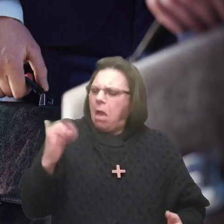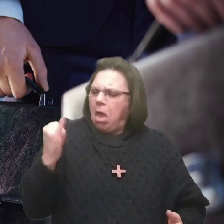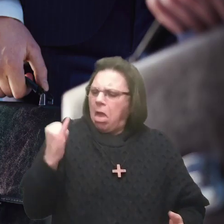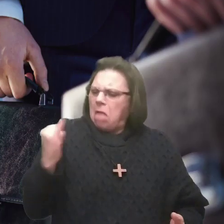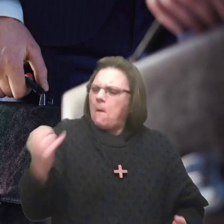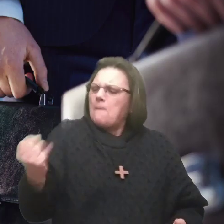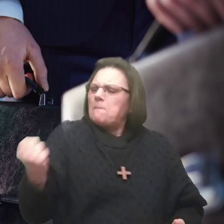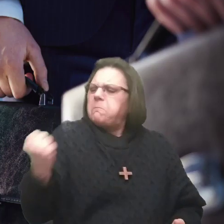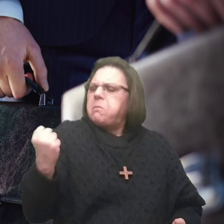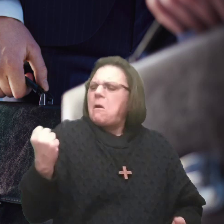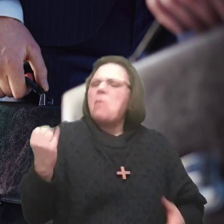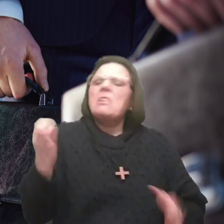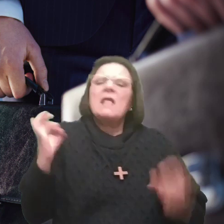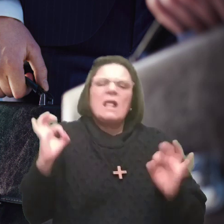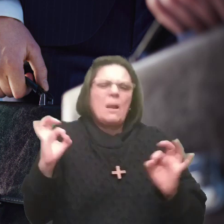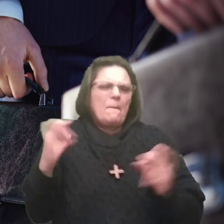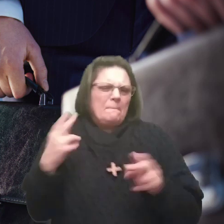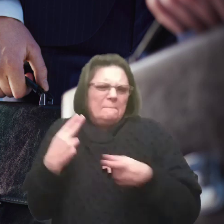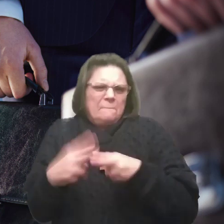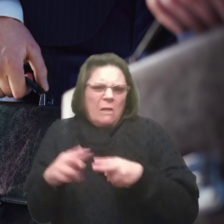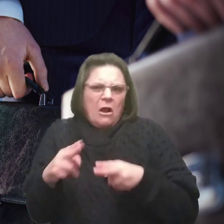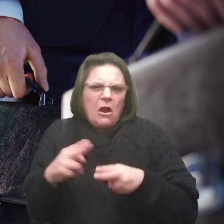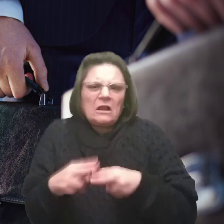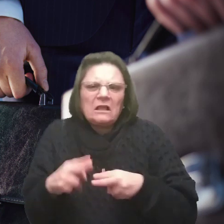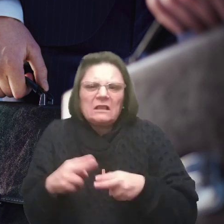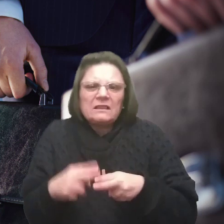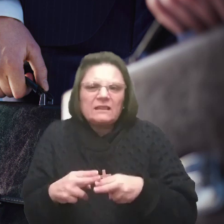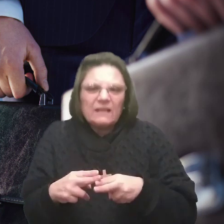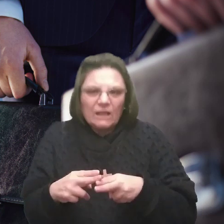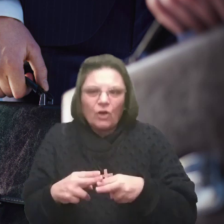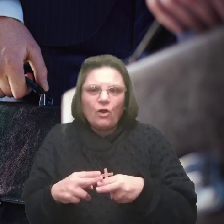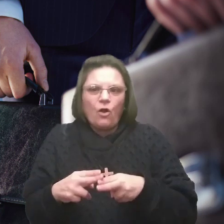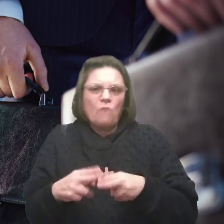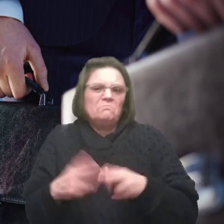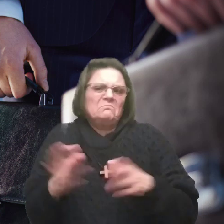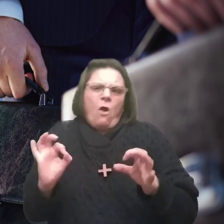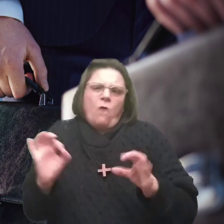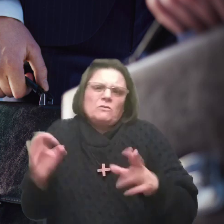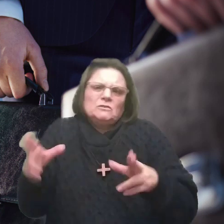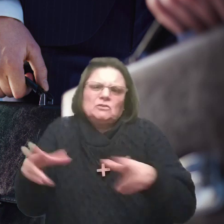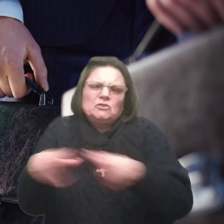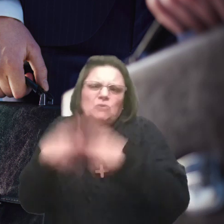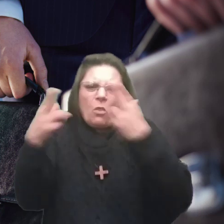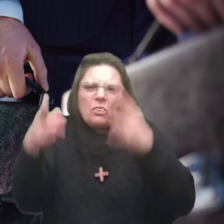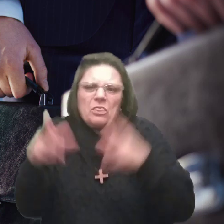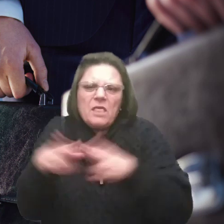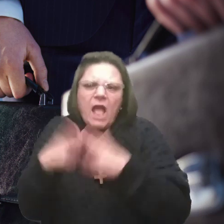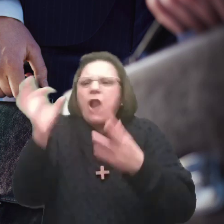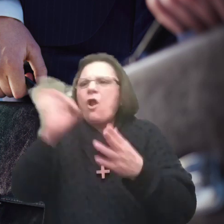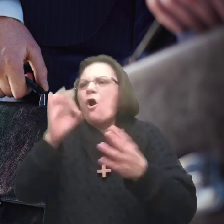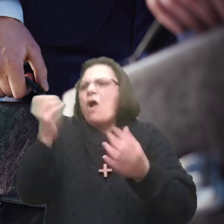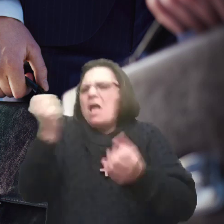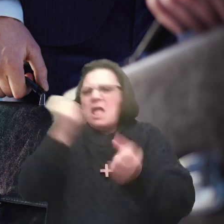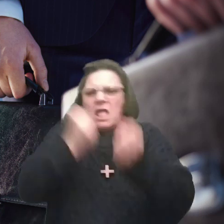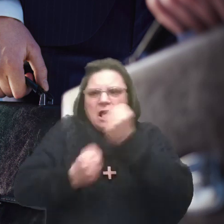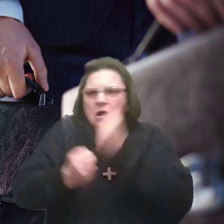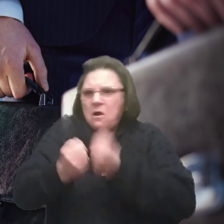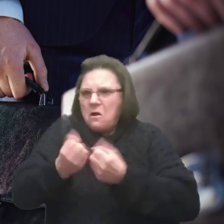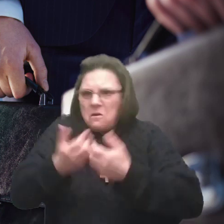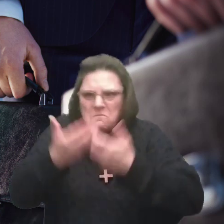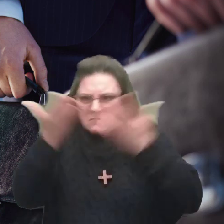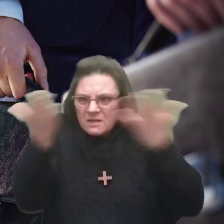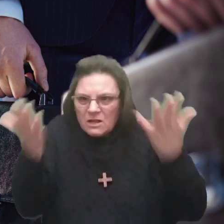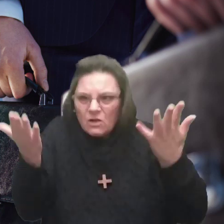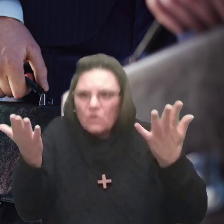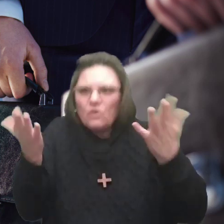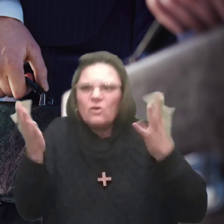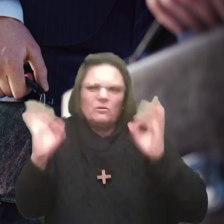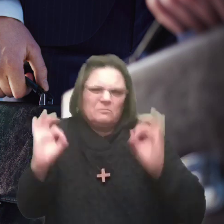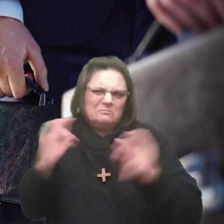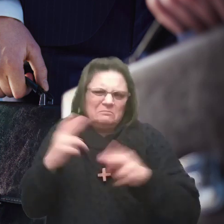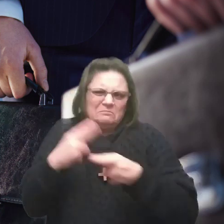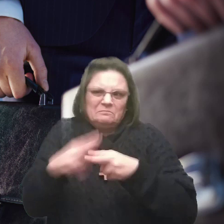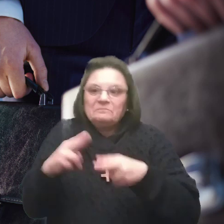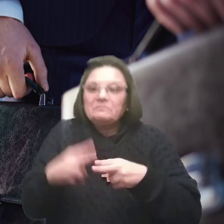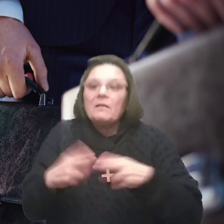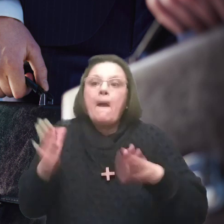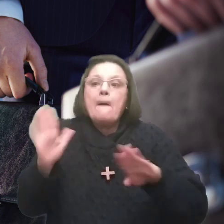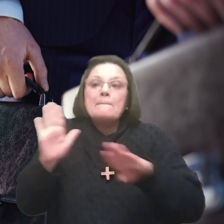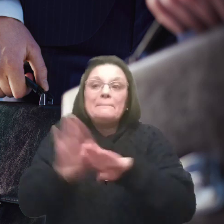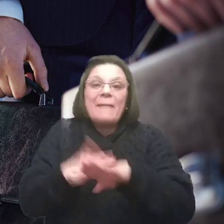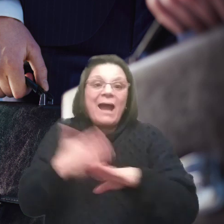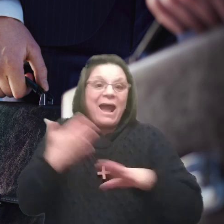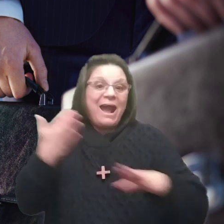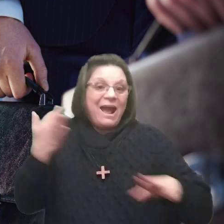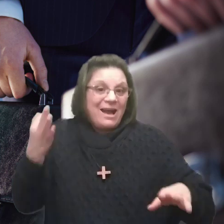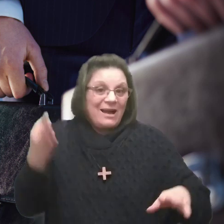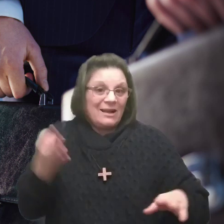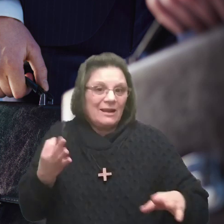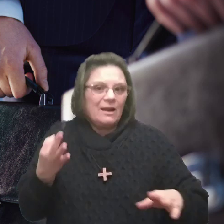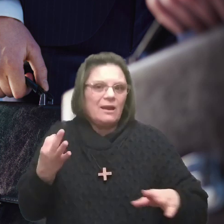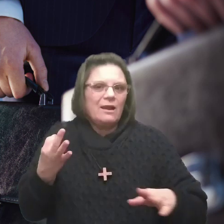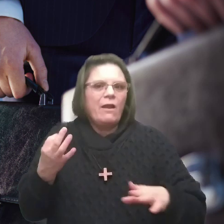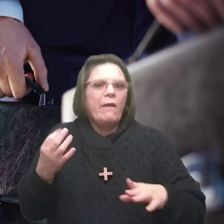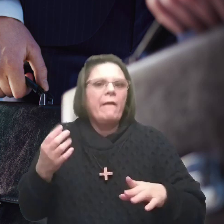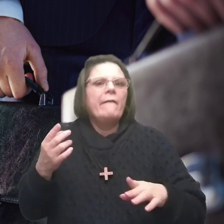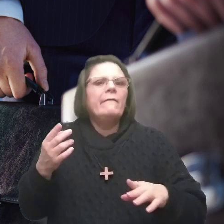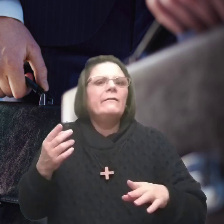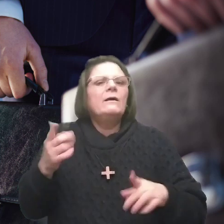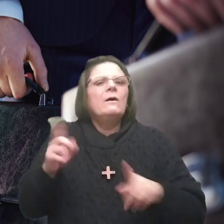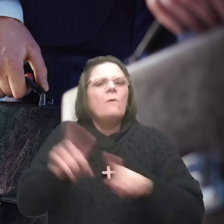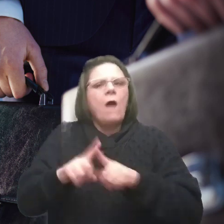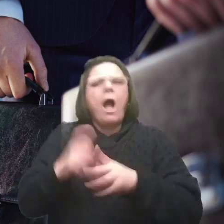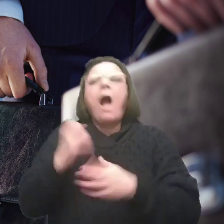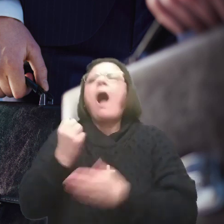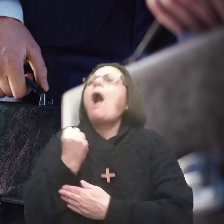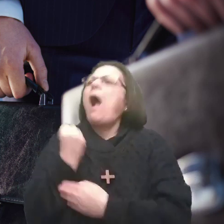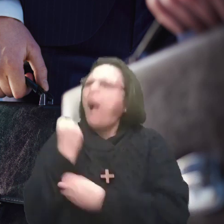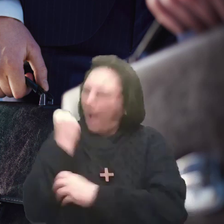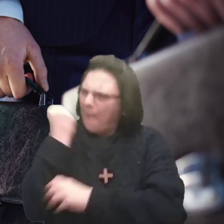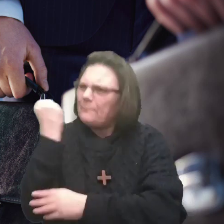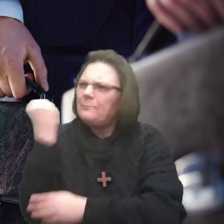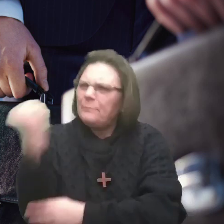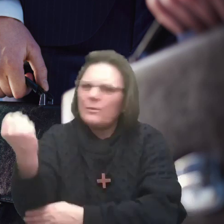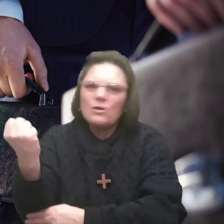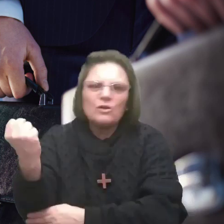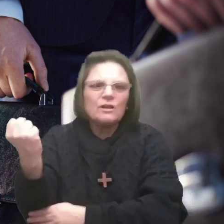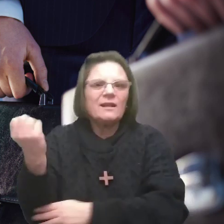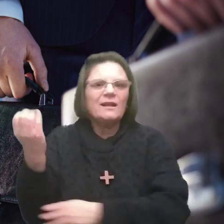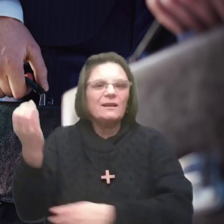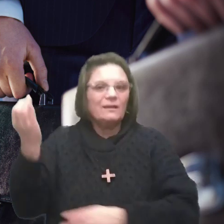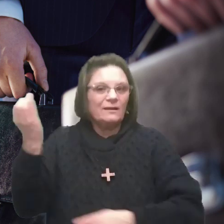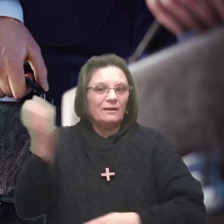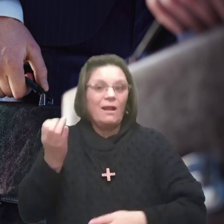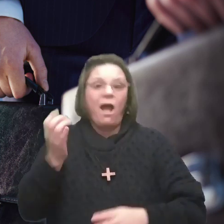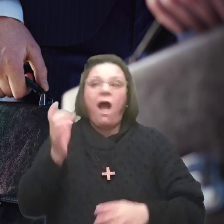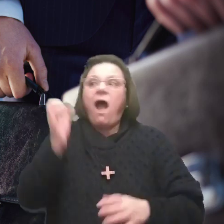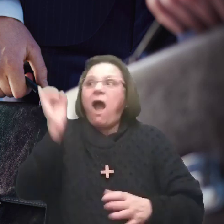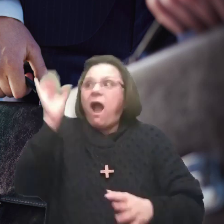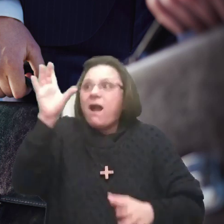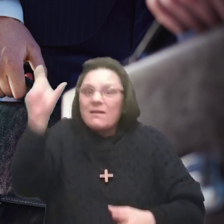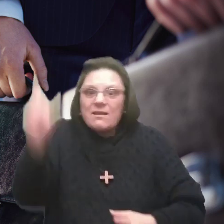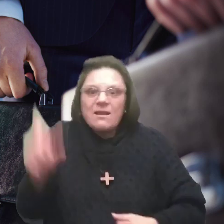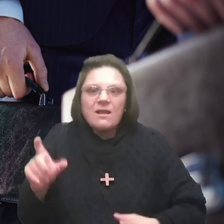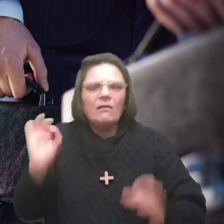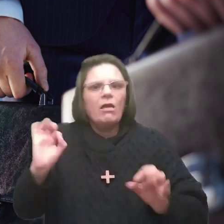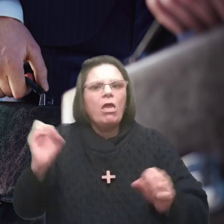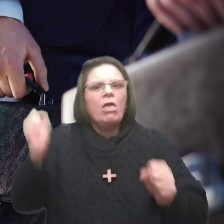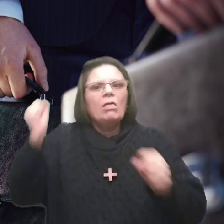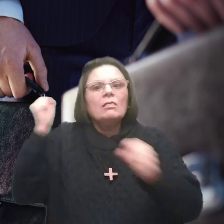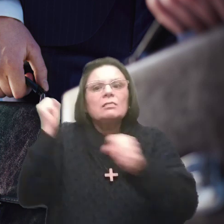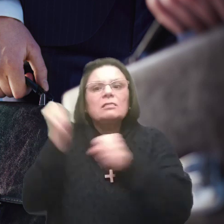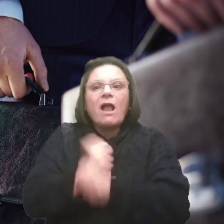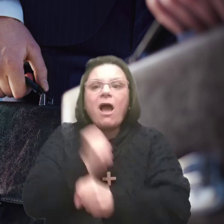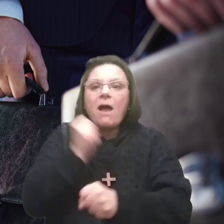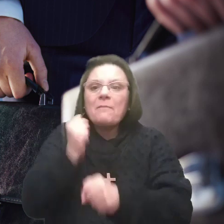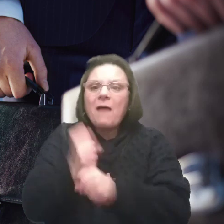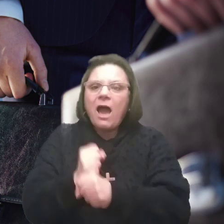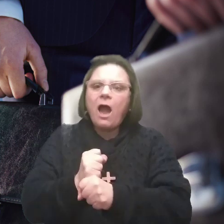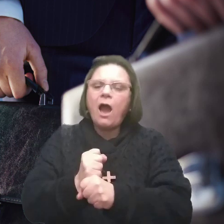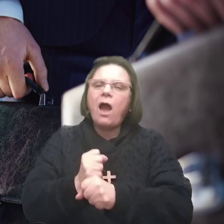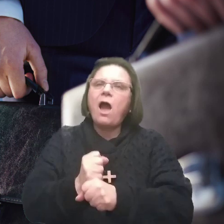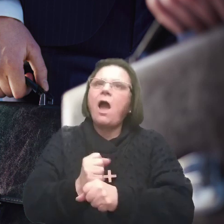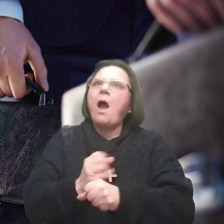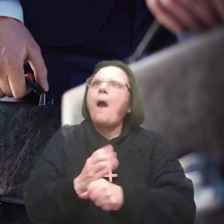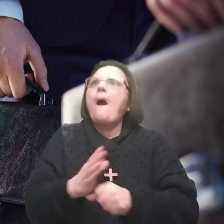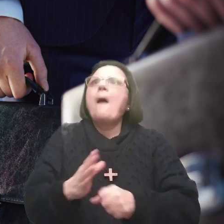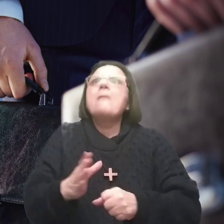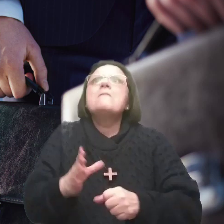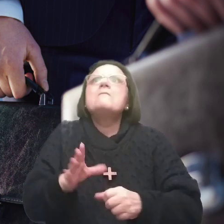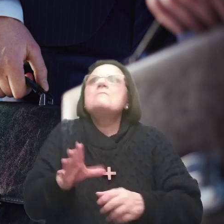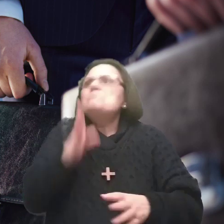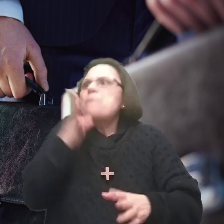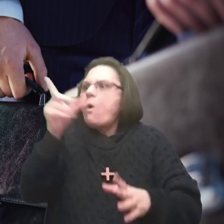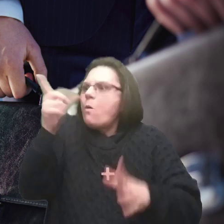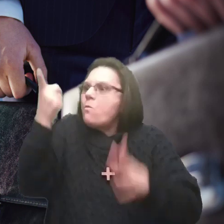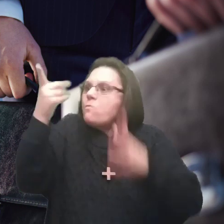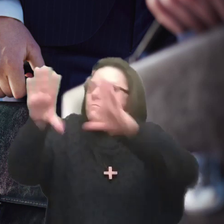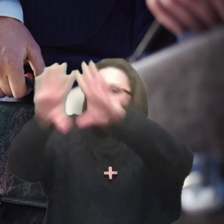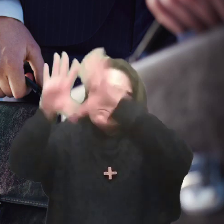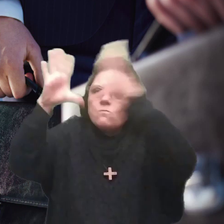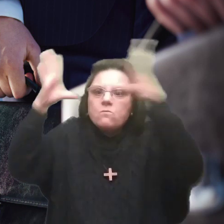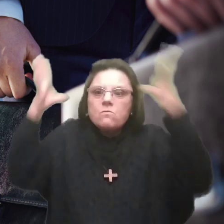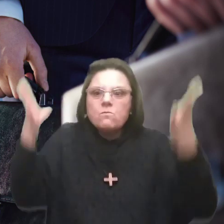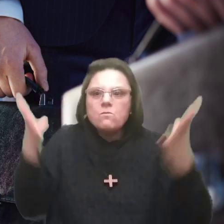Por los que tienen poder político, social o económico, para que apoyen a quienes trabajan